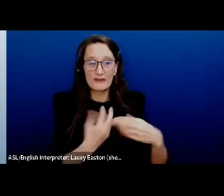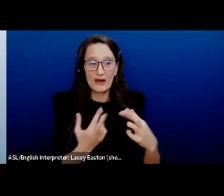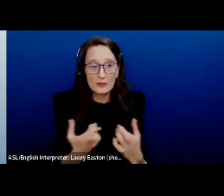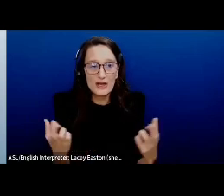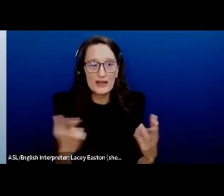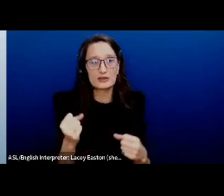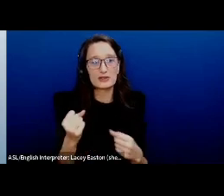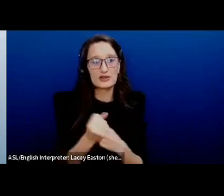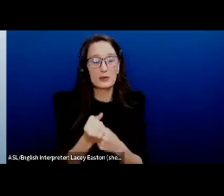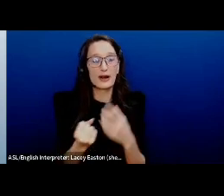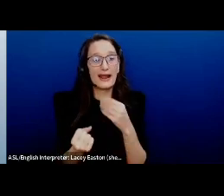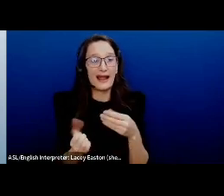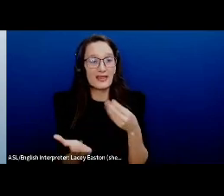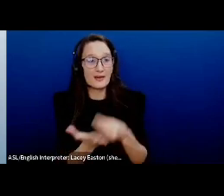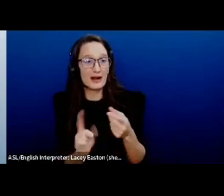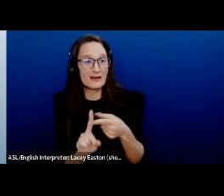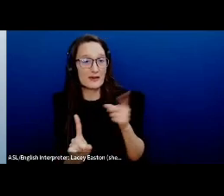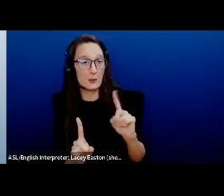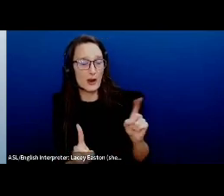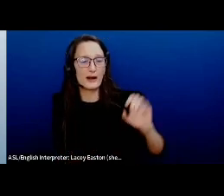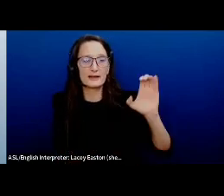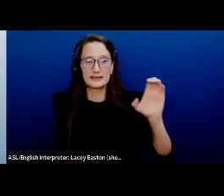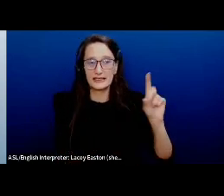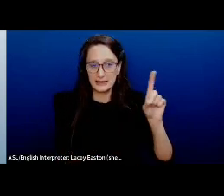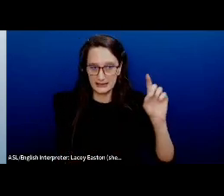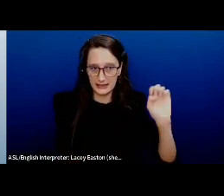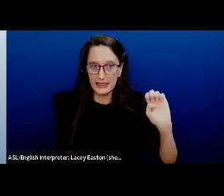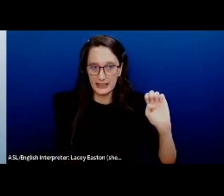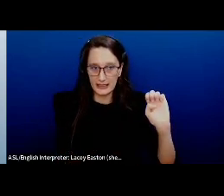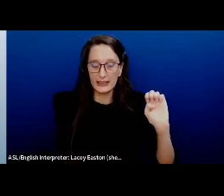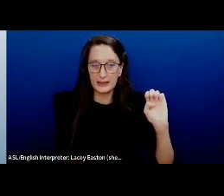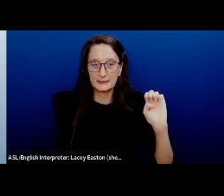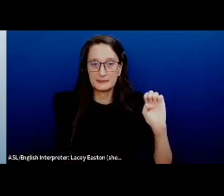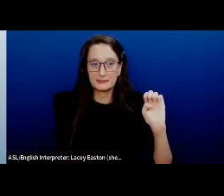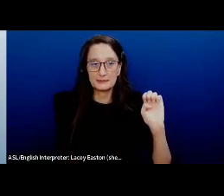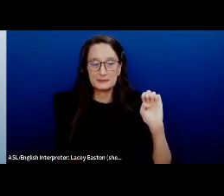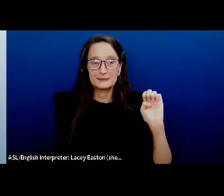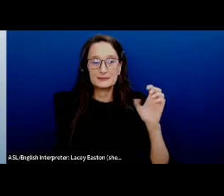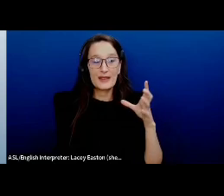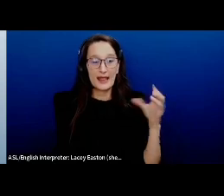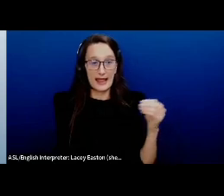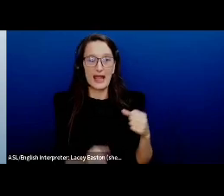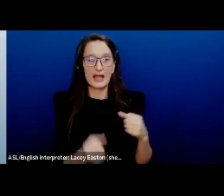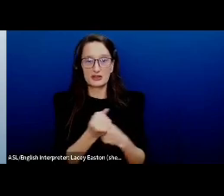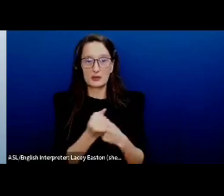Educación de California, con el apoyo del CDE y Seeds of